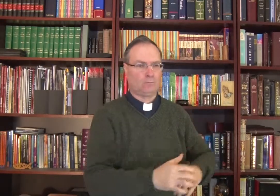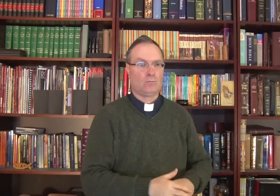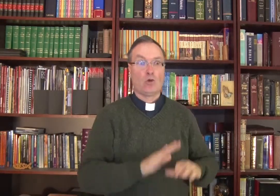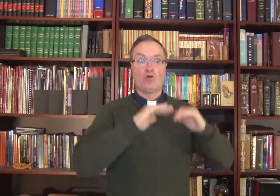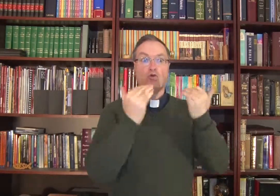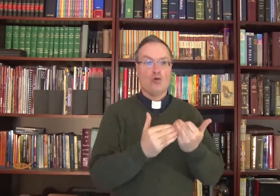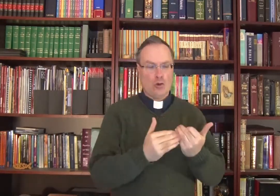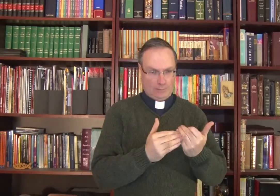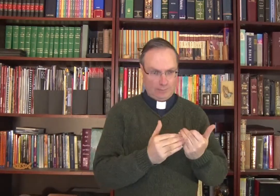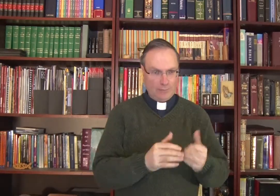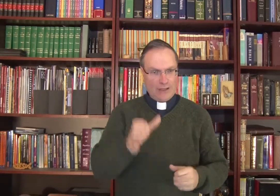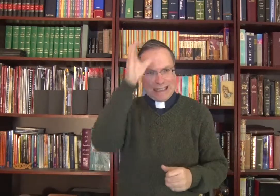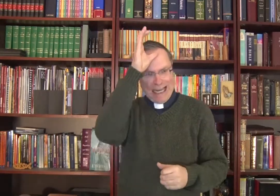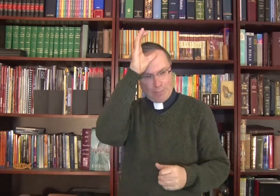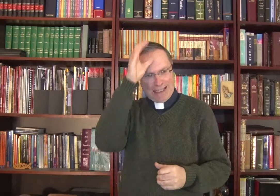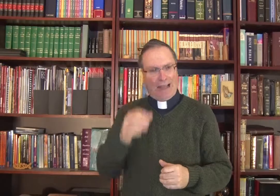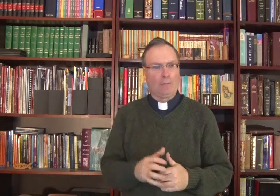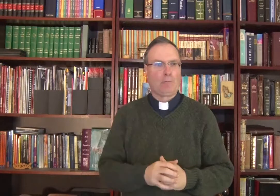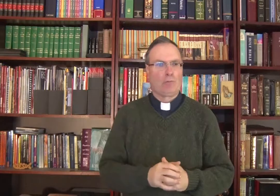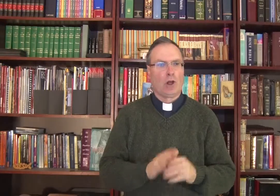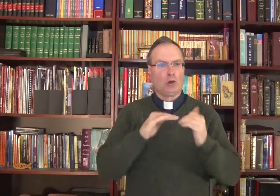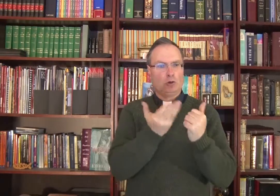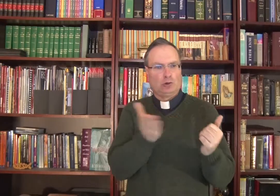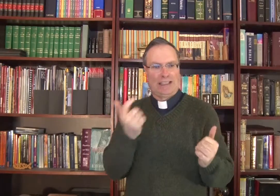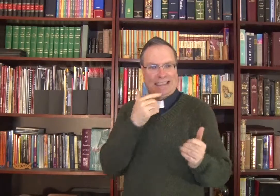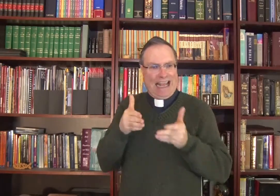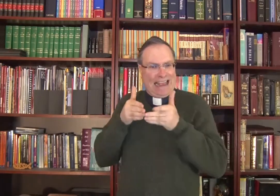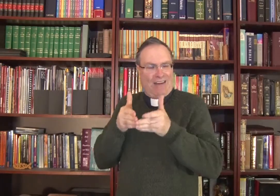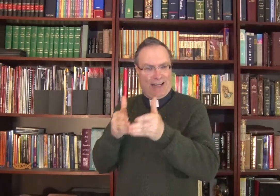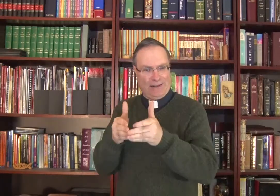Tous les capitaines, tous ceux qui naviguent,